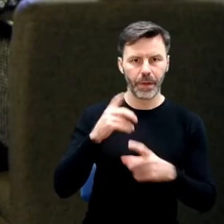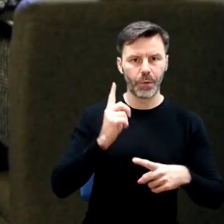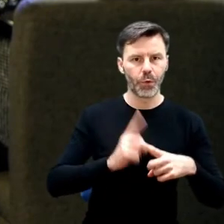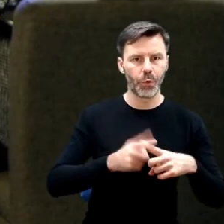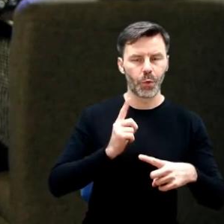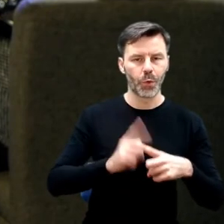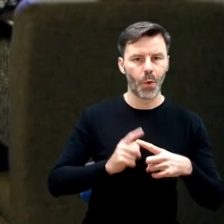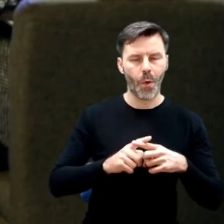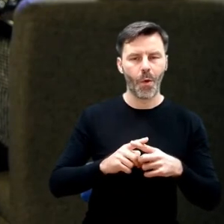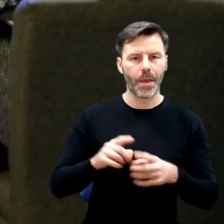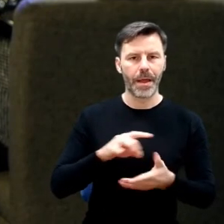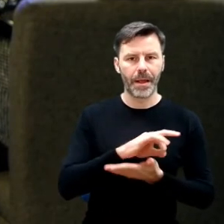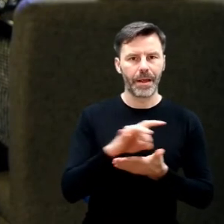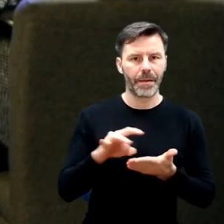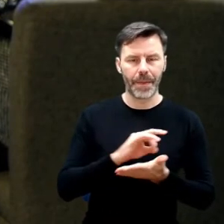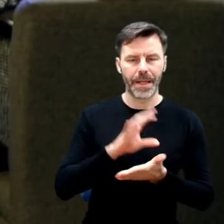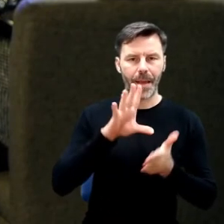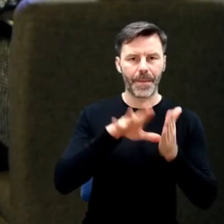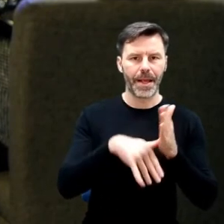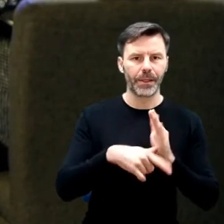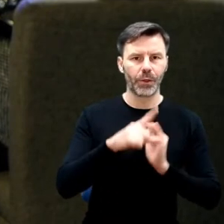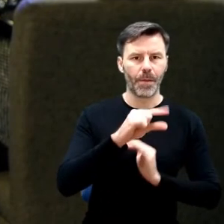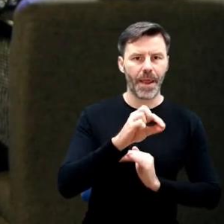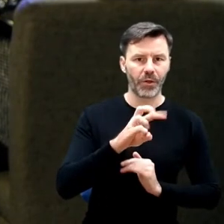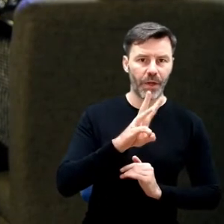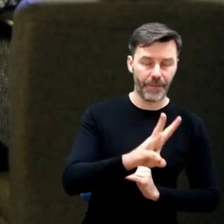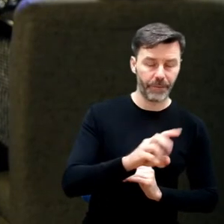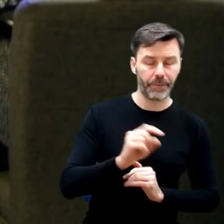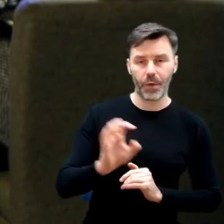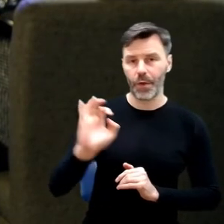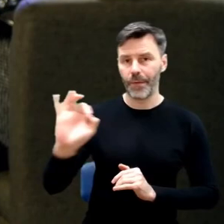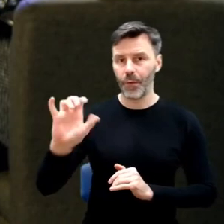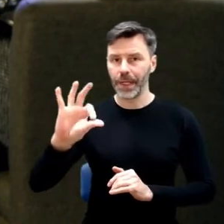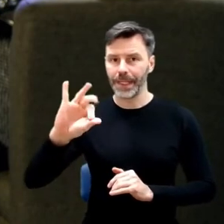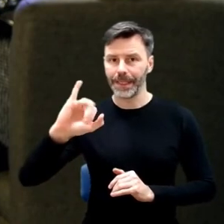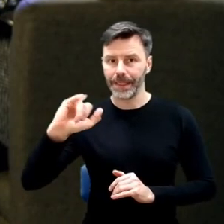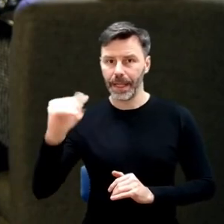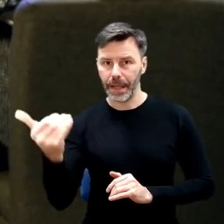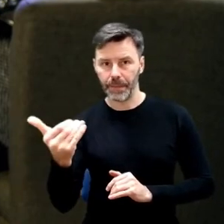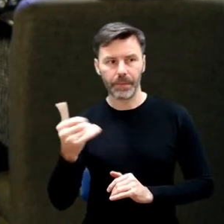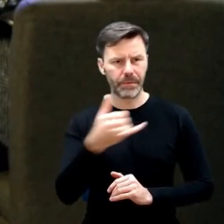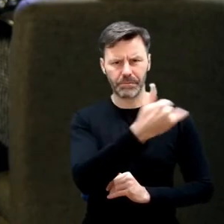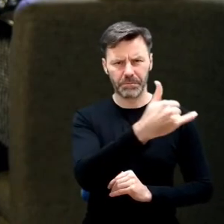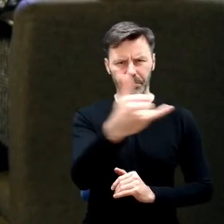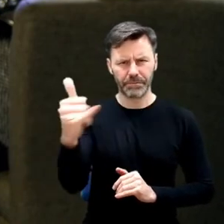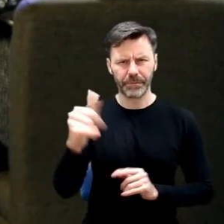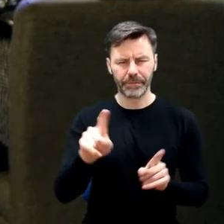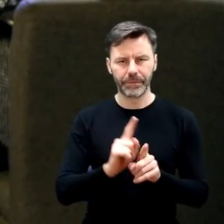Tak samo i ten SIM i inne w tym roku ruszają z pierwszymi budowami.